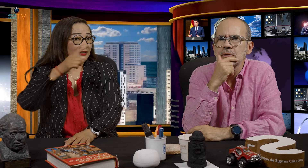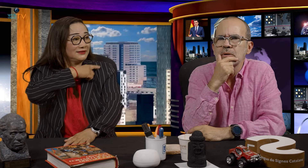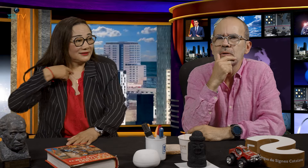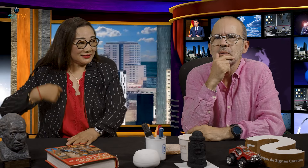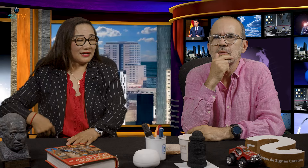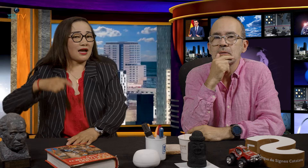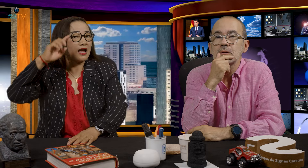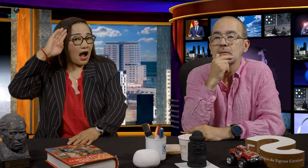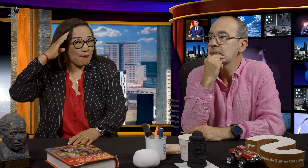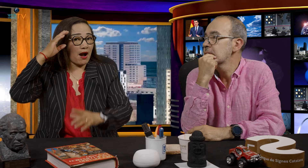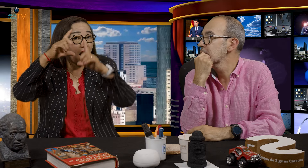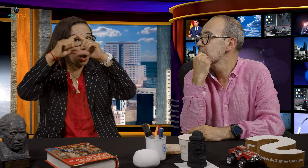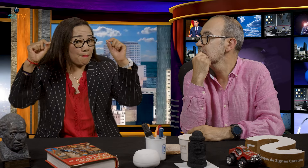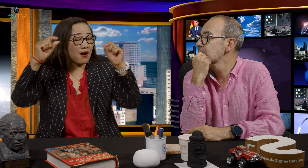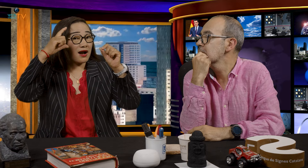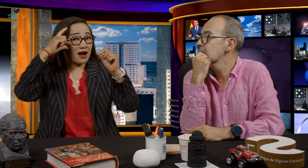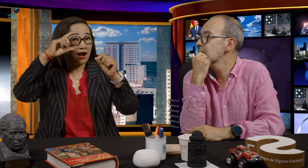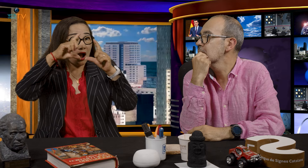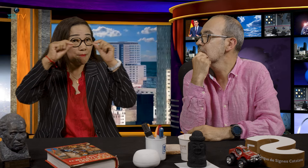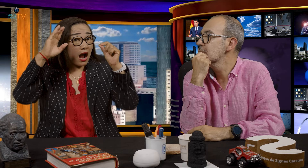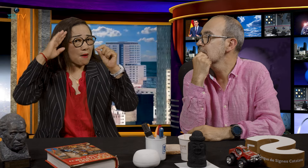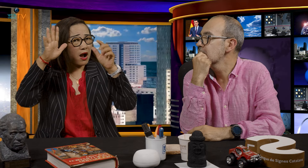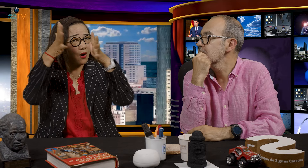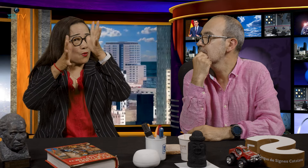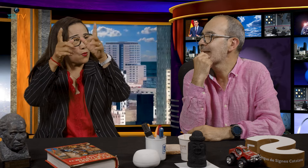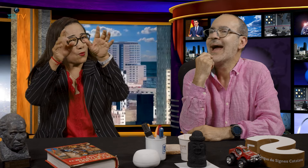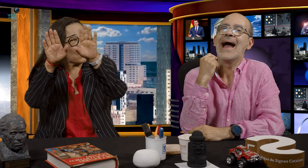Chino, japonés y koreano. El japonés y el koreano son parecidos.